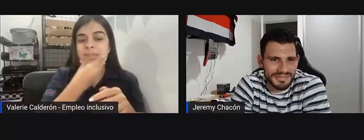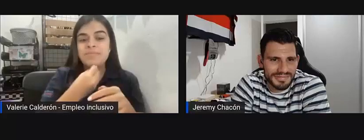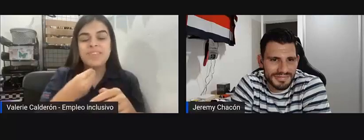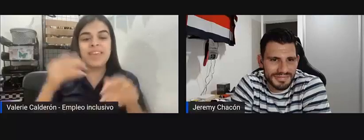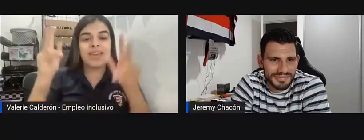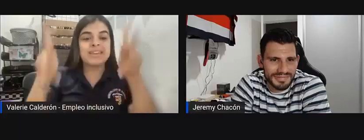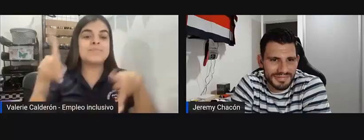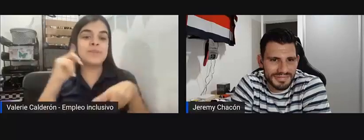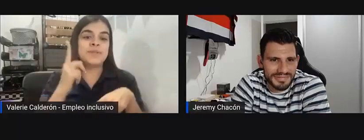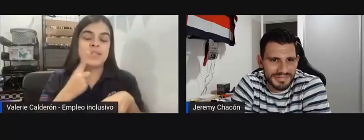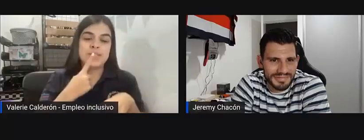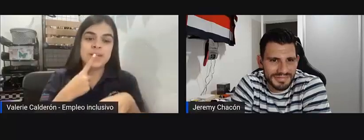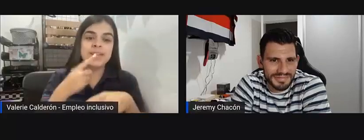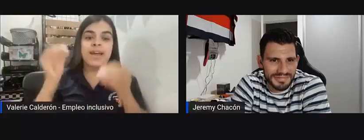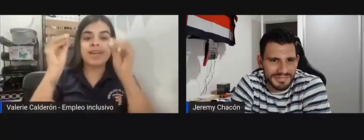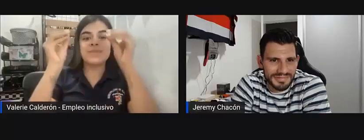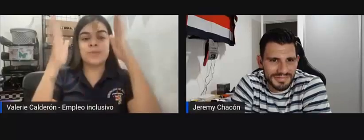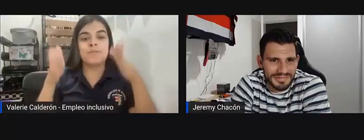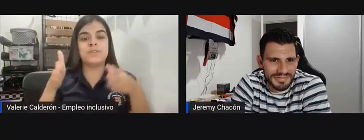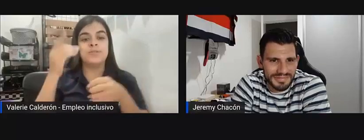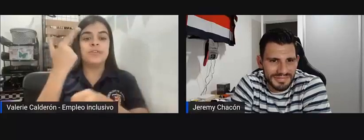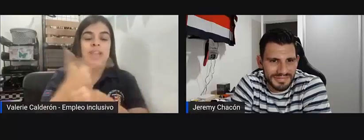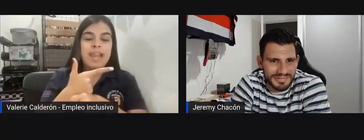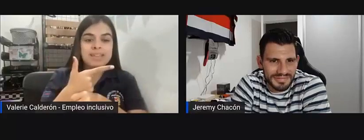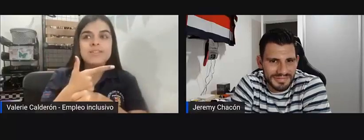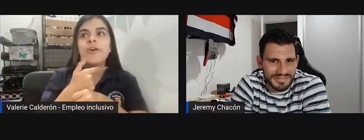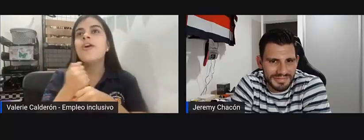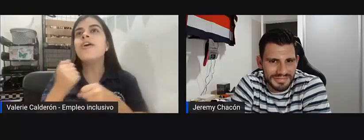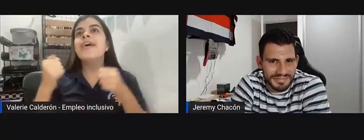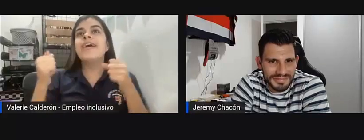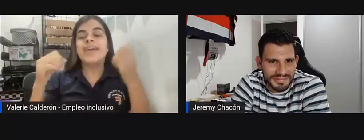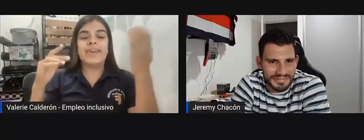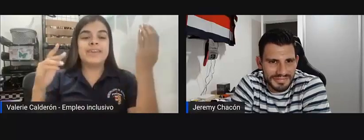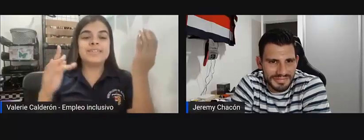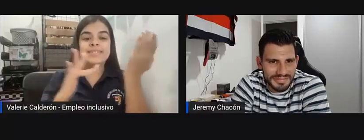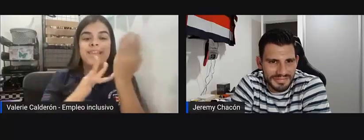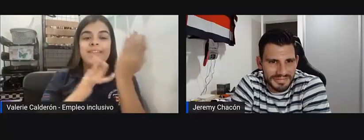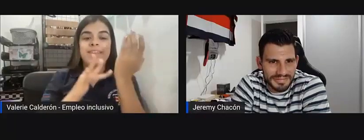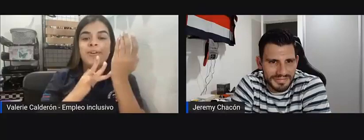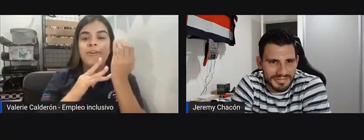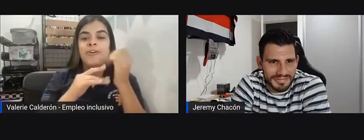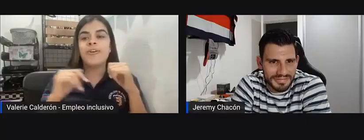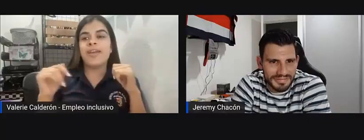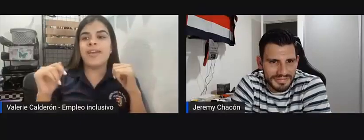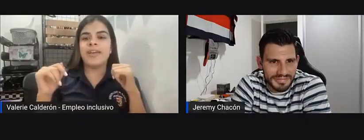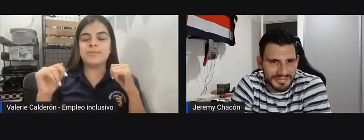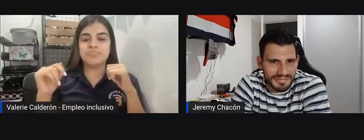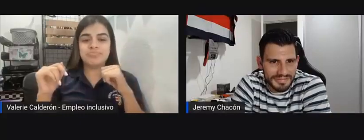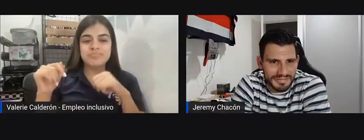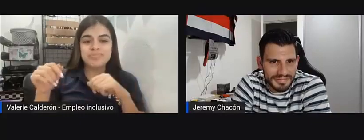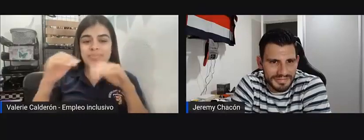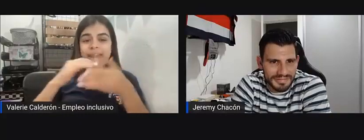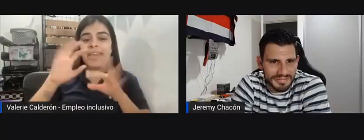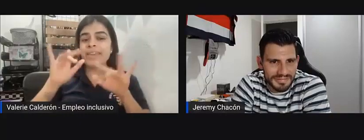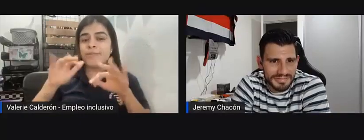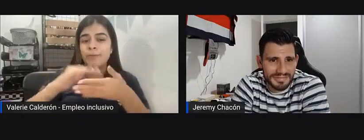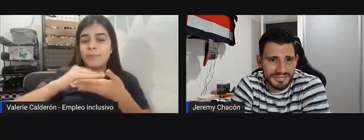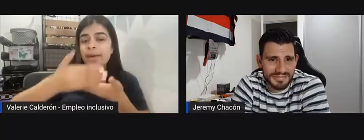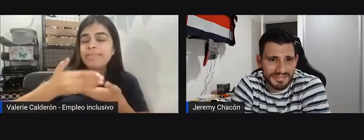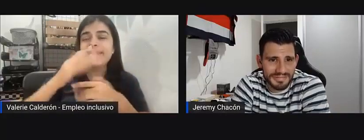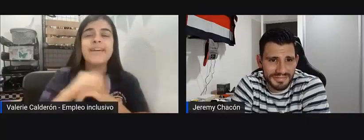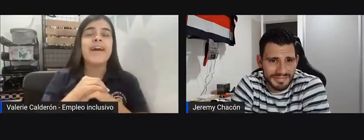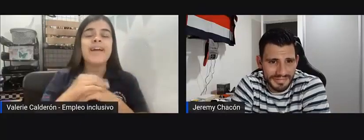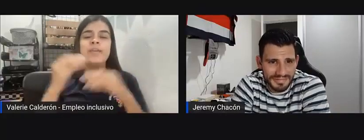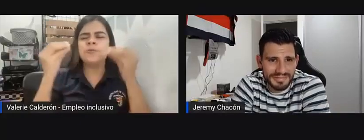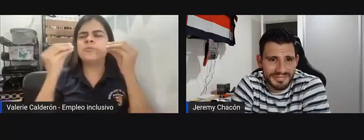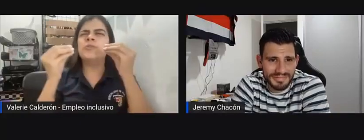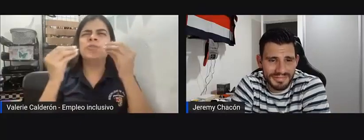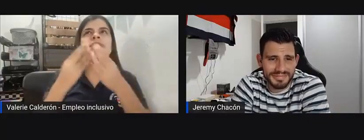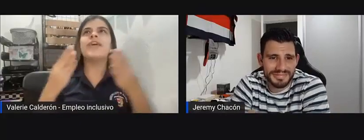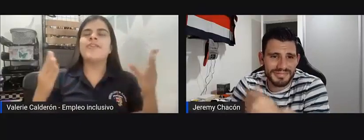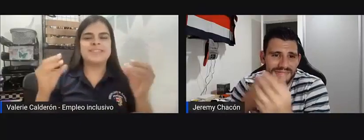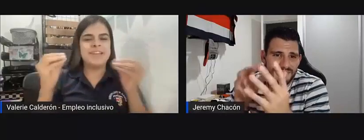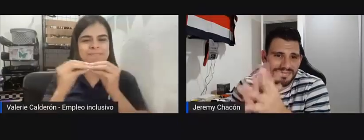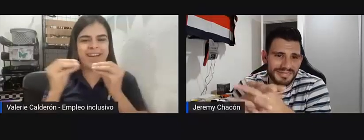Jeremy que es persona sorda es profesor de lesco es técnico en informática y un montón de cosas más